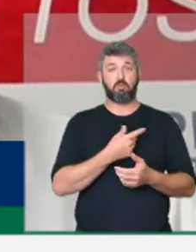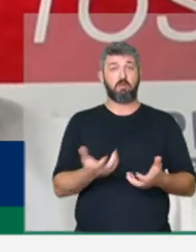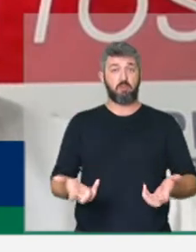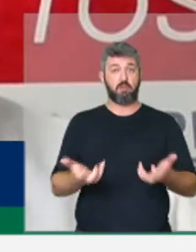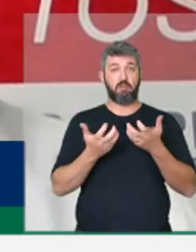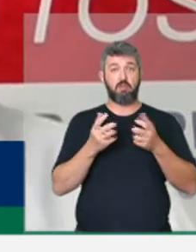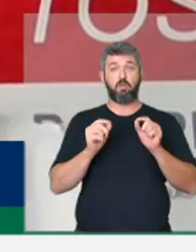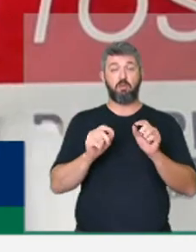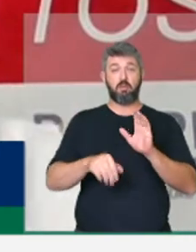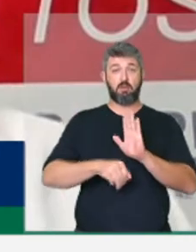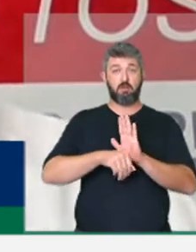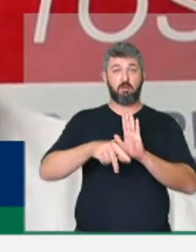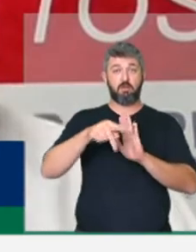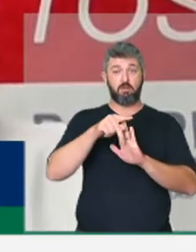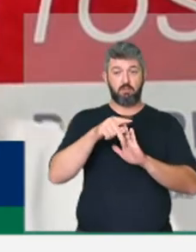É RAZOÁVEL, ELA DÁ UM DESCONTO, FAZ O REBATE E TEM